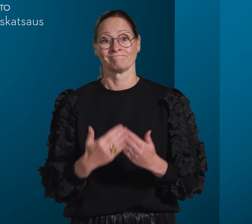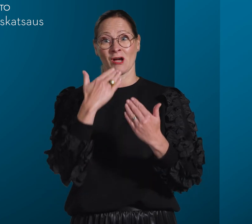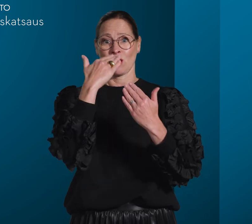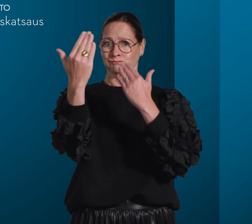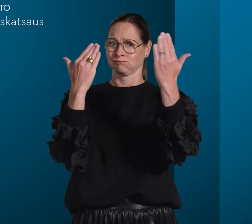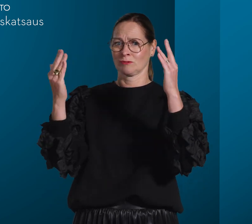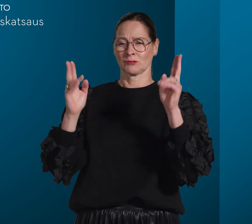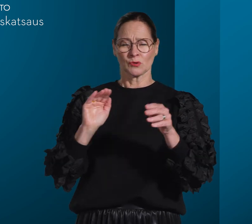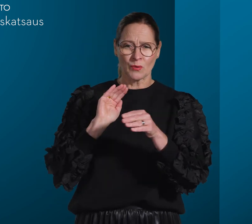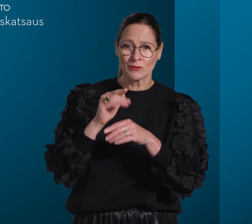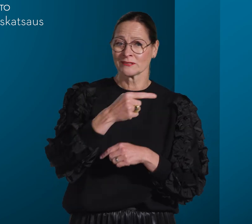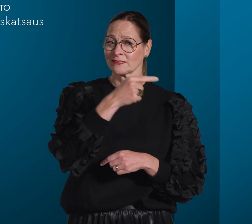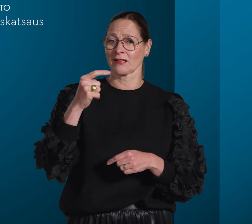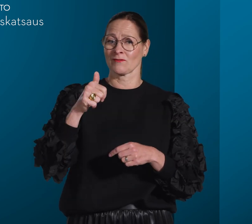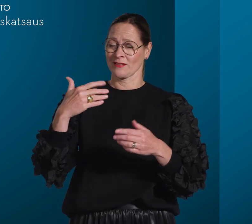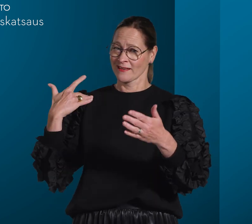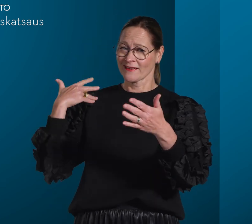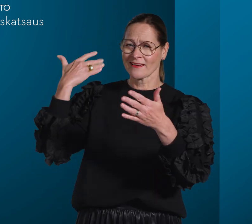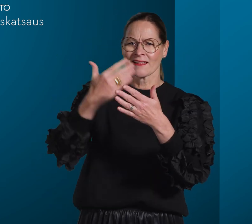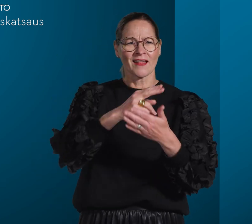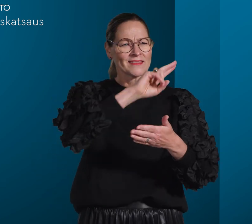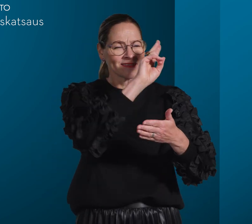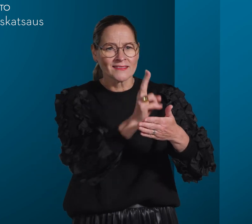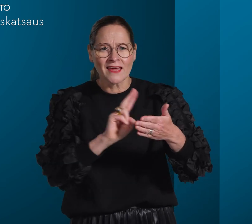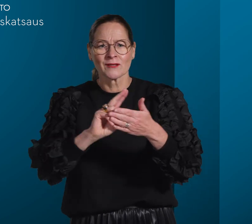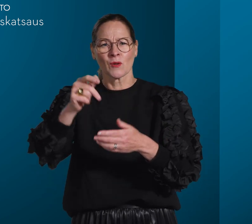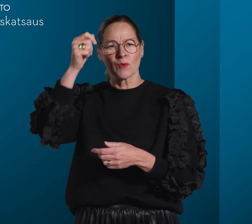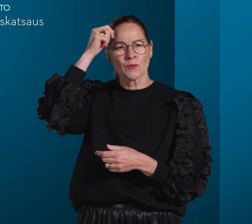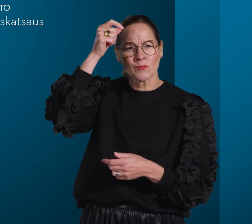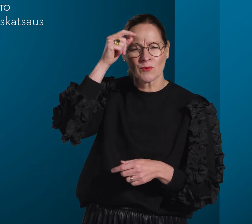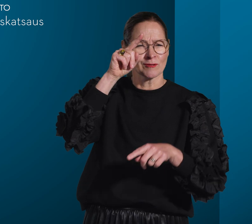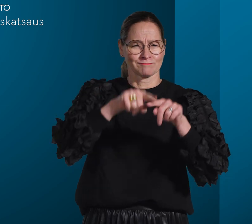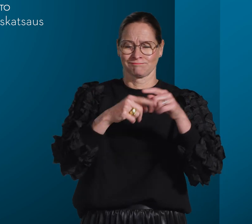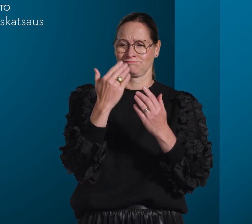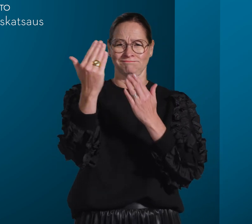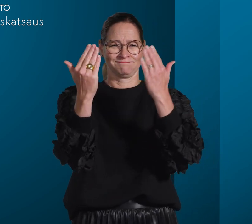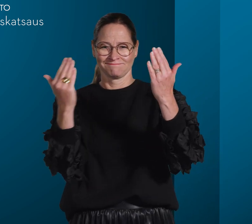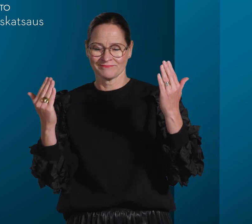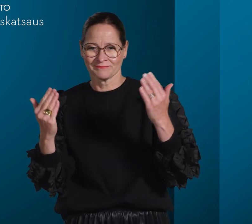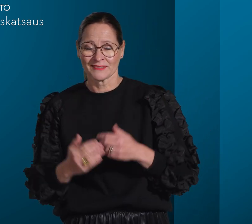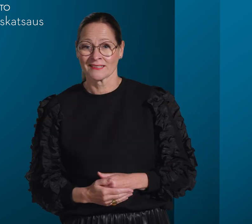Esillä on myös taidetta ja kulttuuria yli sadan vuoden ajalta - kuvataiteesta esittäviin taiteisiin.